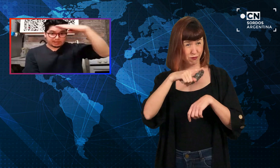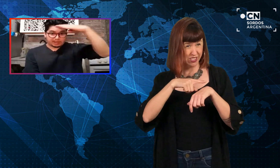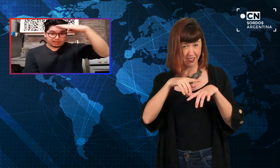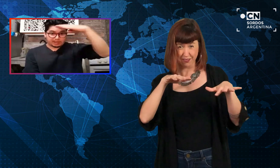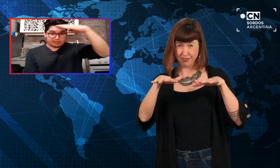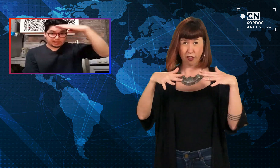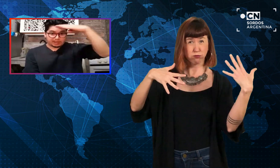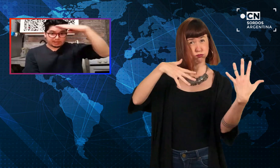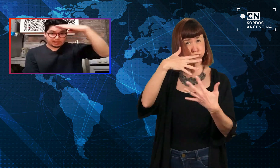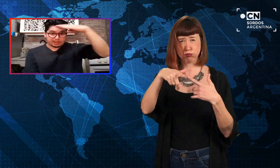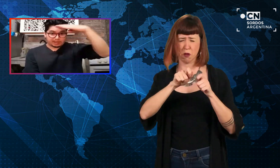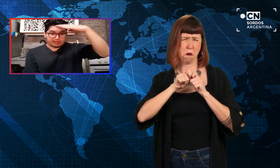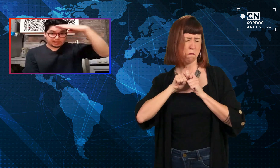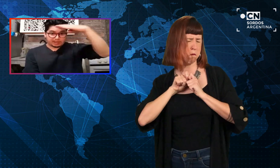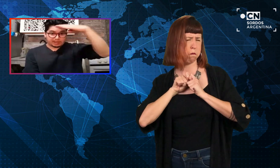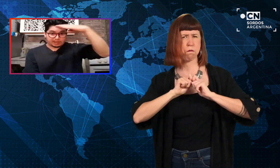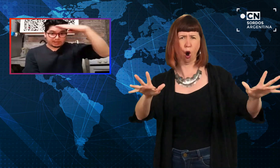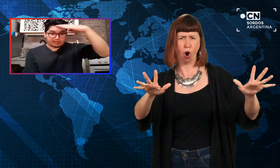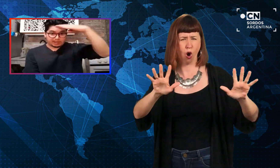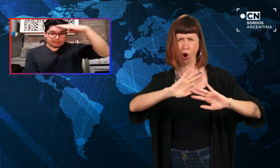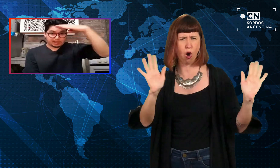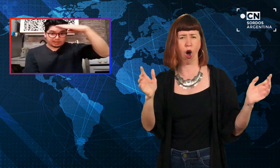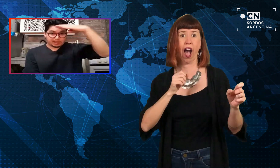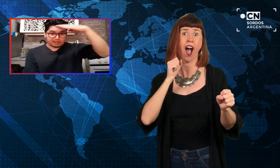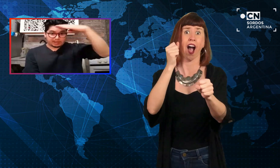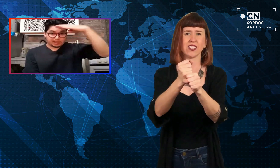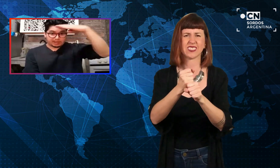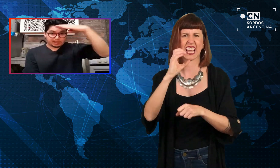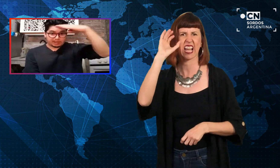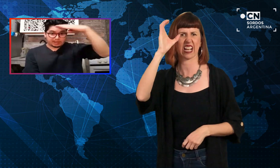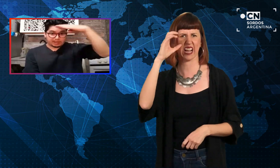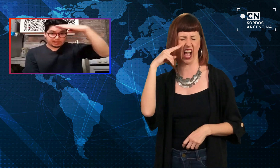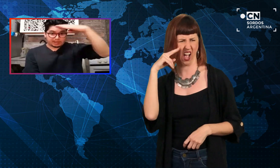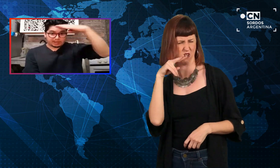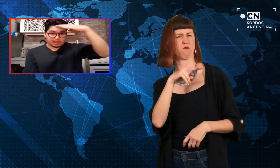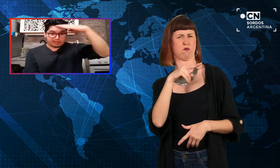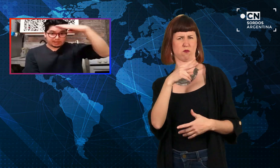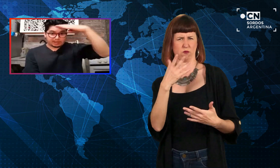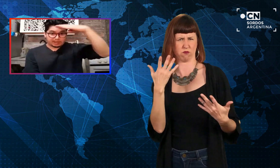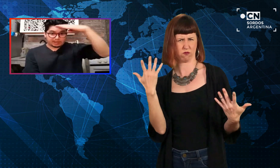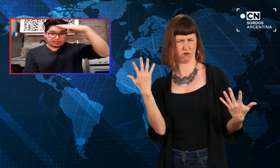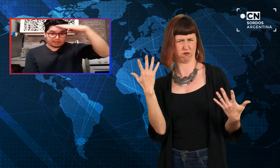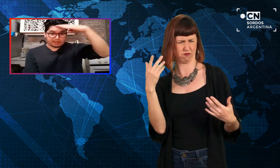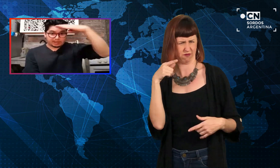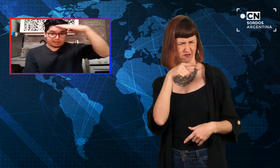El incidente involucró hasta la Confederación Argentina de Sordos,